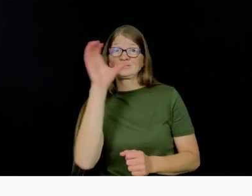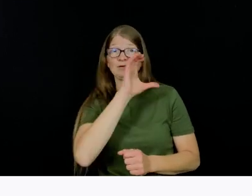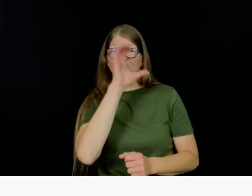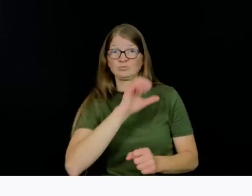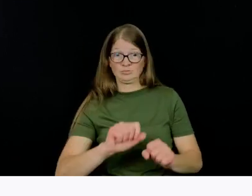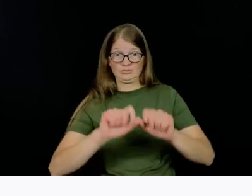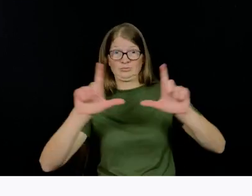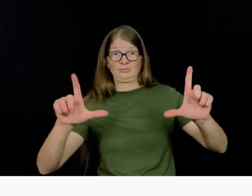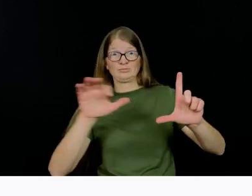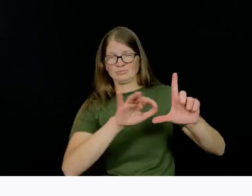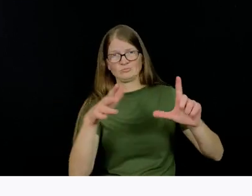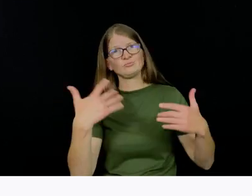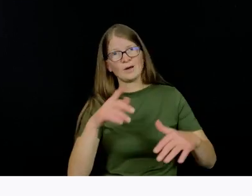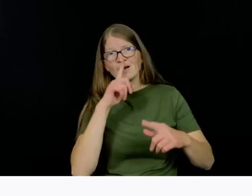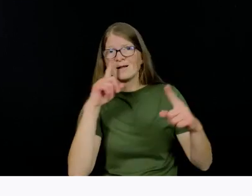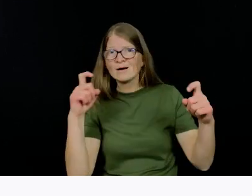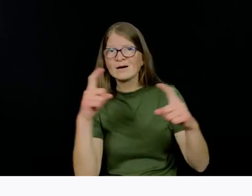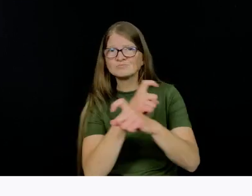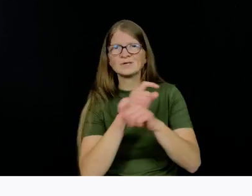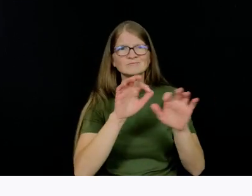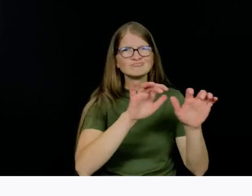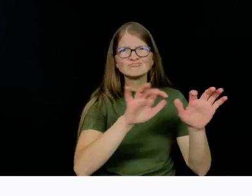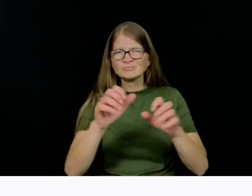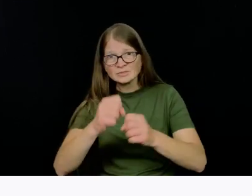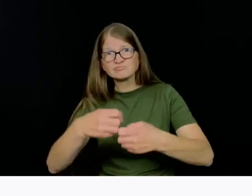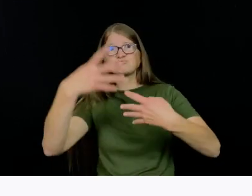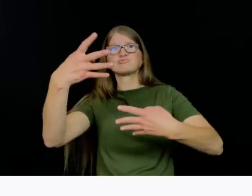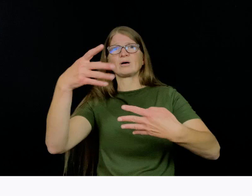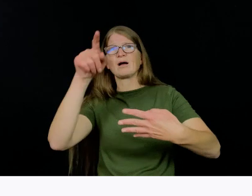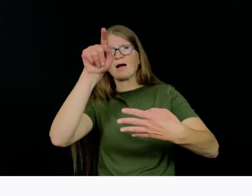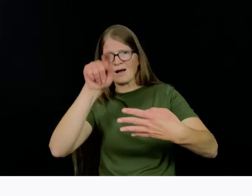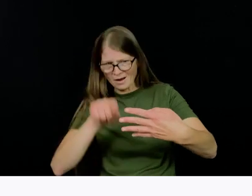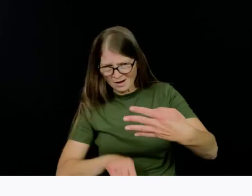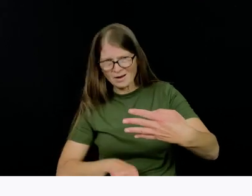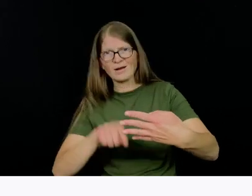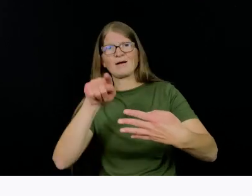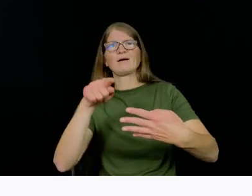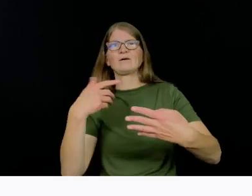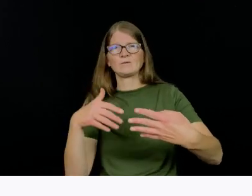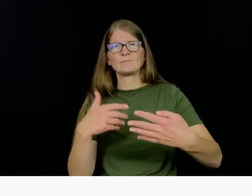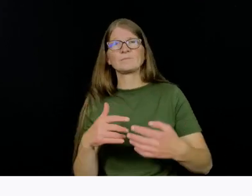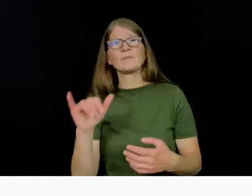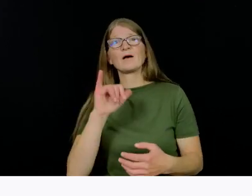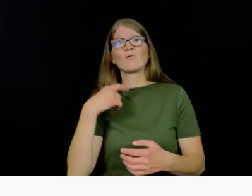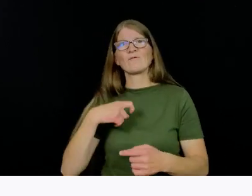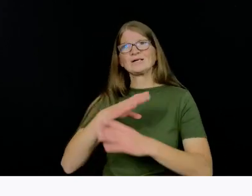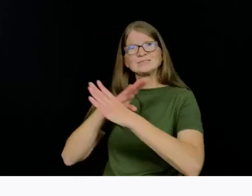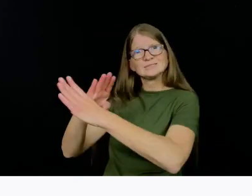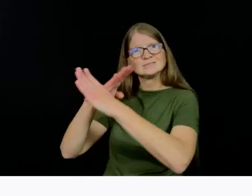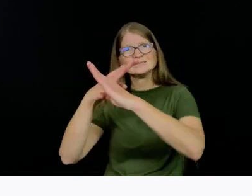بما في ذلك الاستفسارات والنتائج ونحن نحارب باستمرار ضد الجهات السيئة